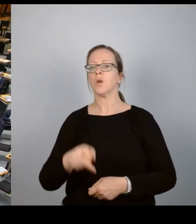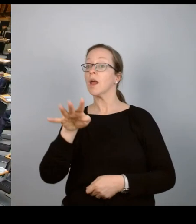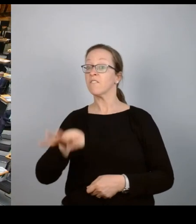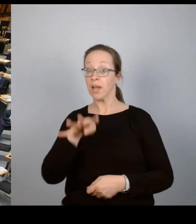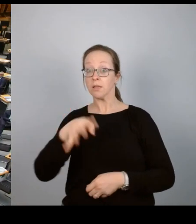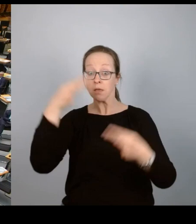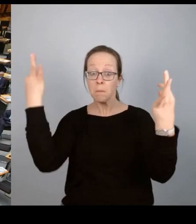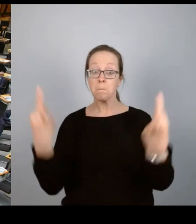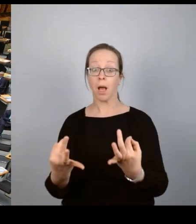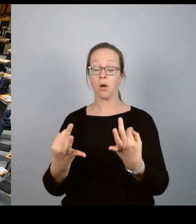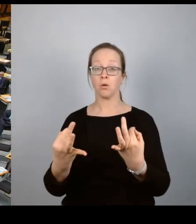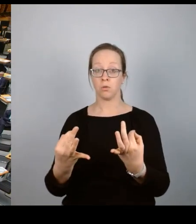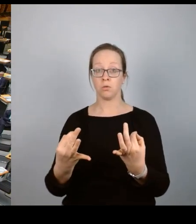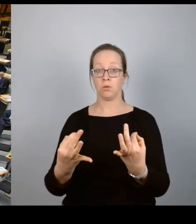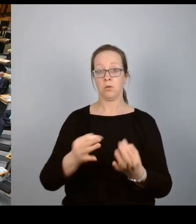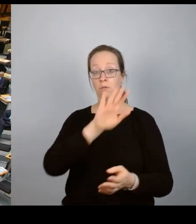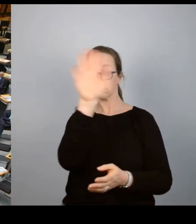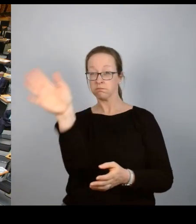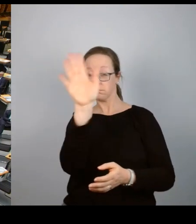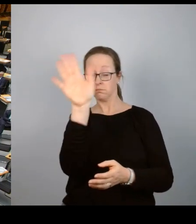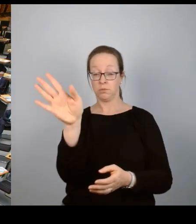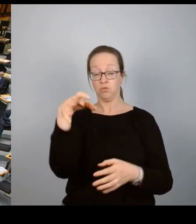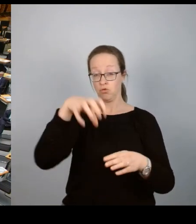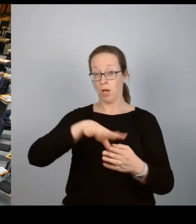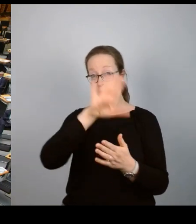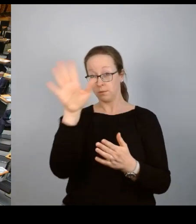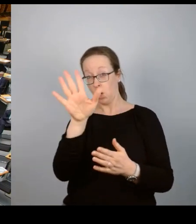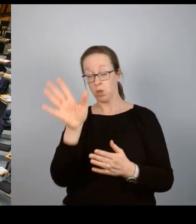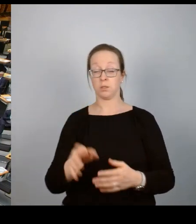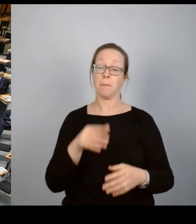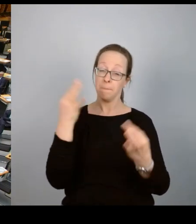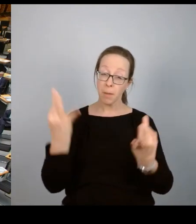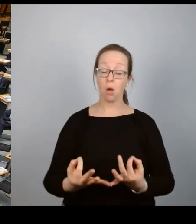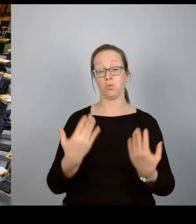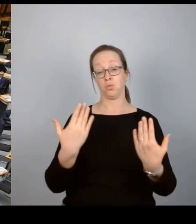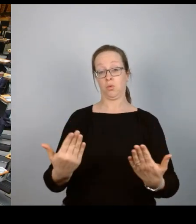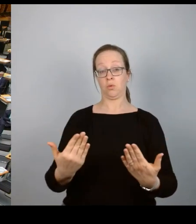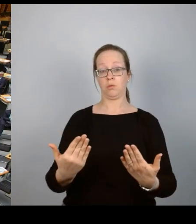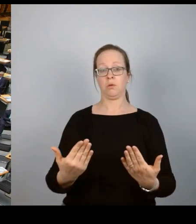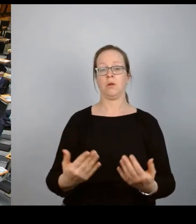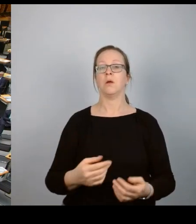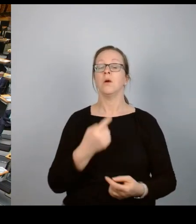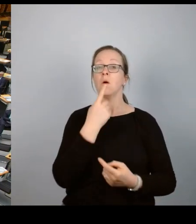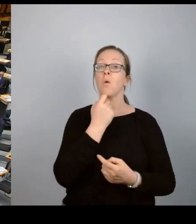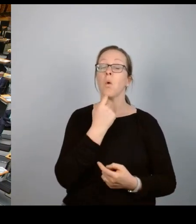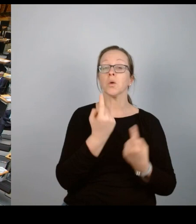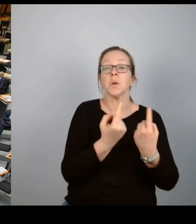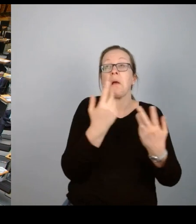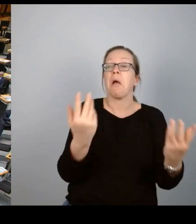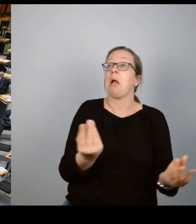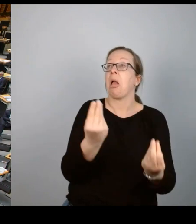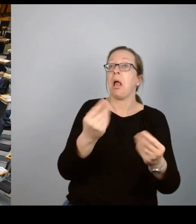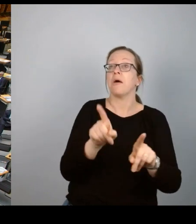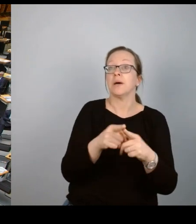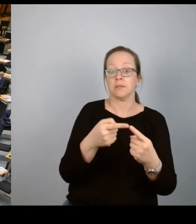käme bei diesem Antrag Langeweile oder Gelächter auf. Nicht so in Berlin. Hier ist die Dysfunktionalität Programm um.